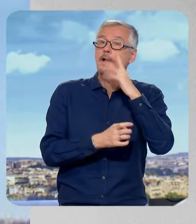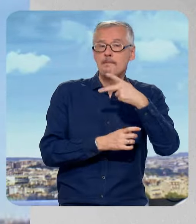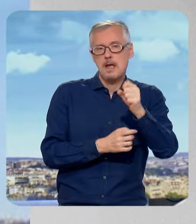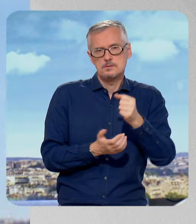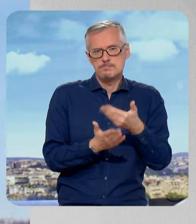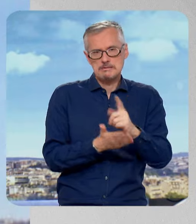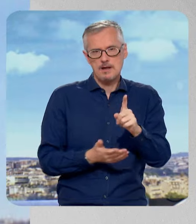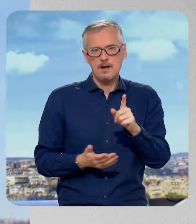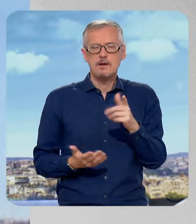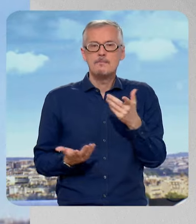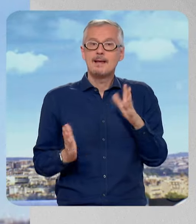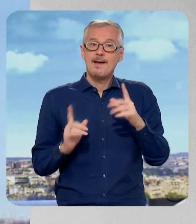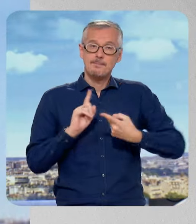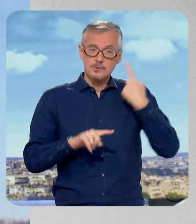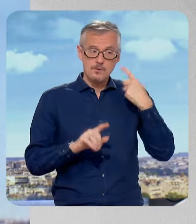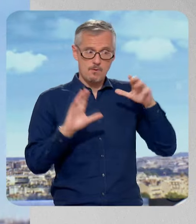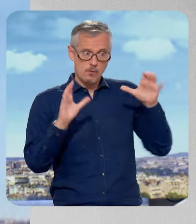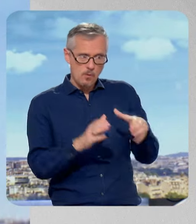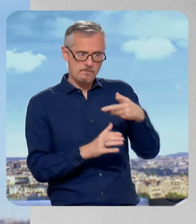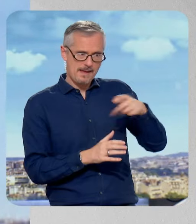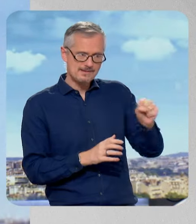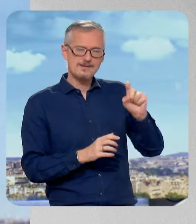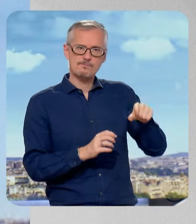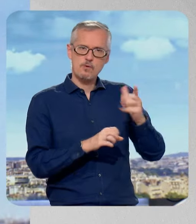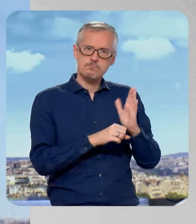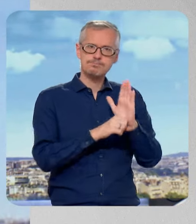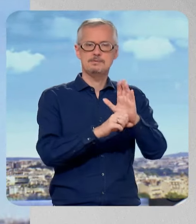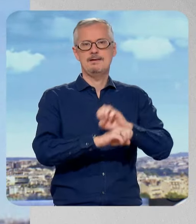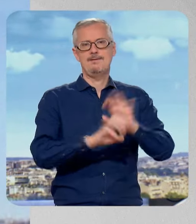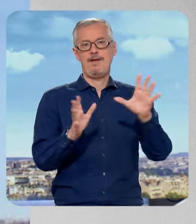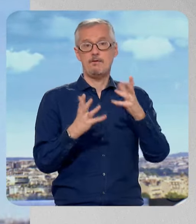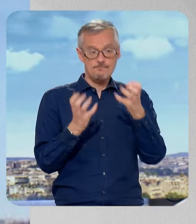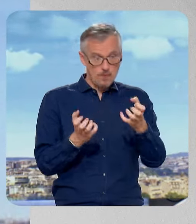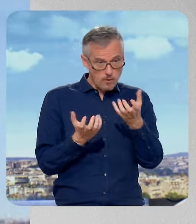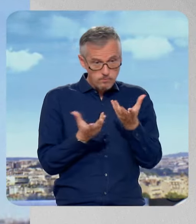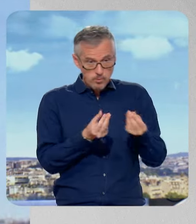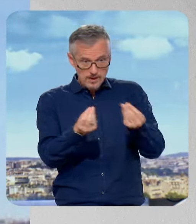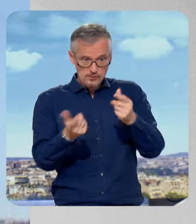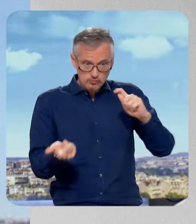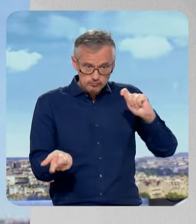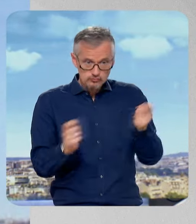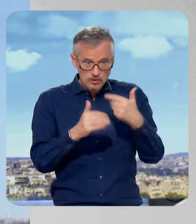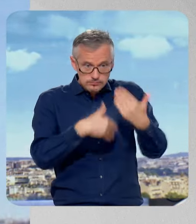Serez-vous candidate à sa direction? C.Delga: La plupart des Français ne savent pas ce que c'est,